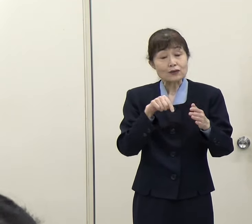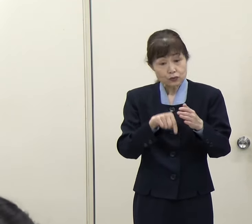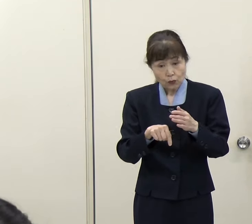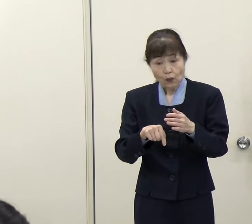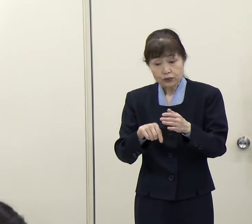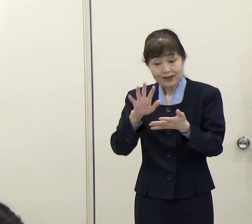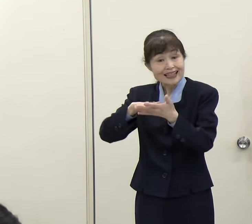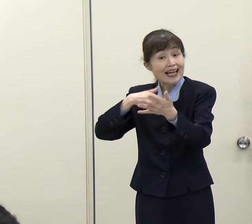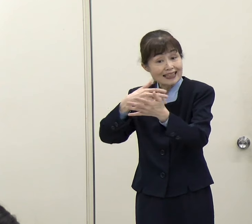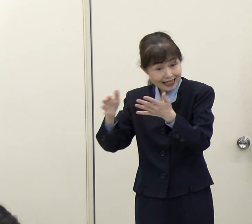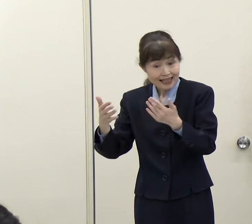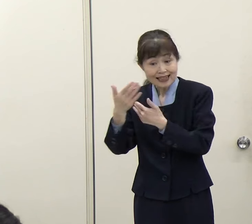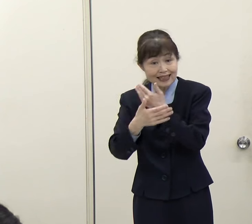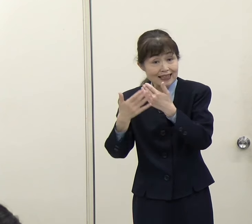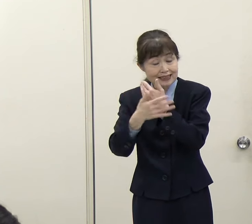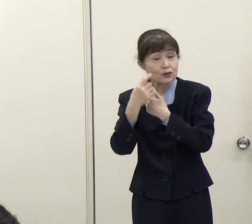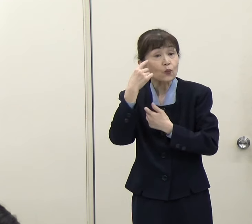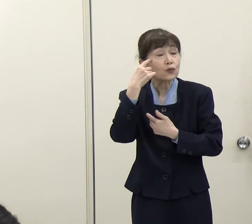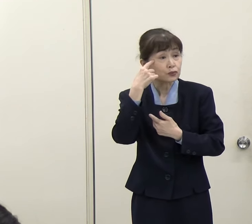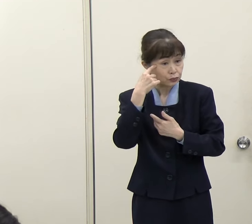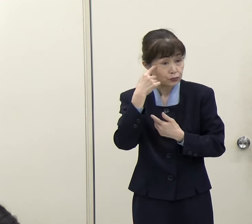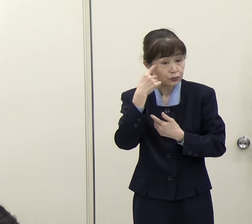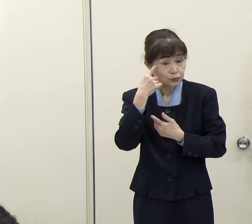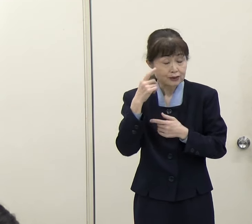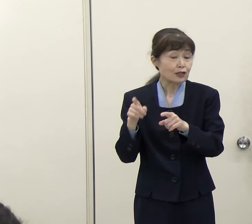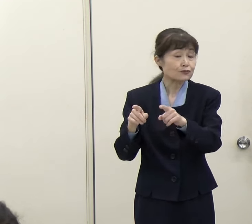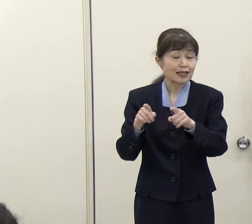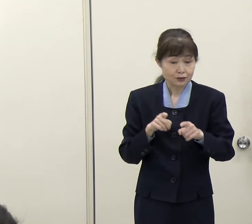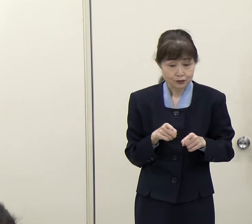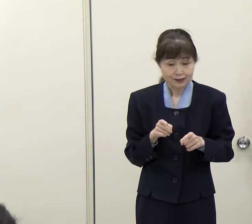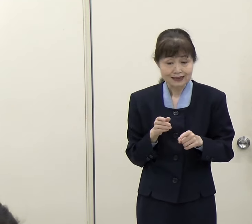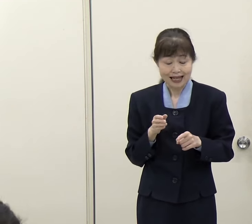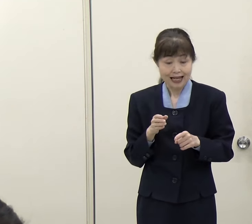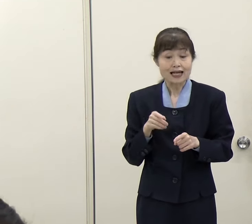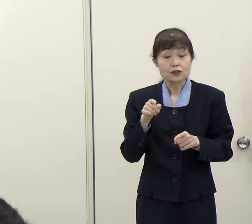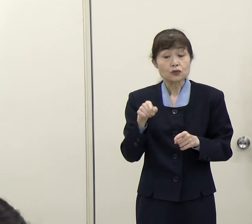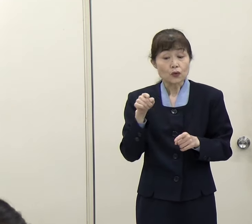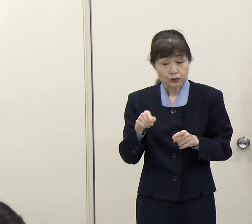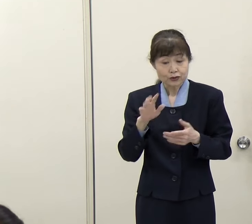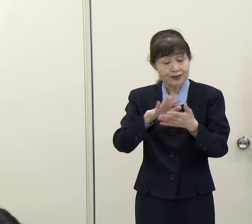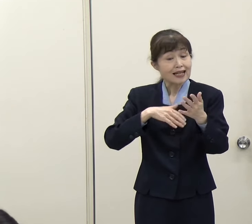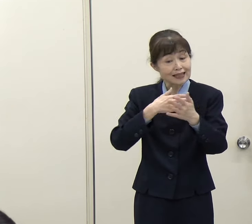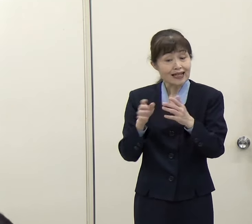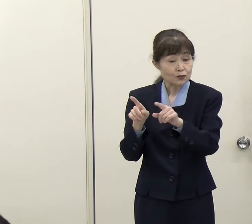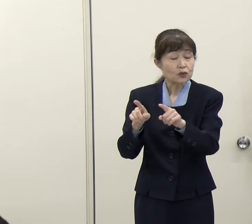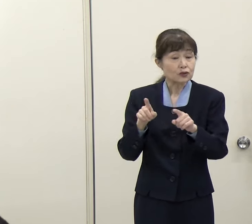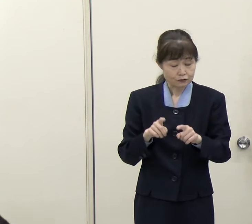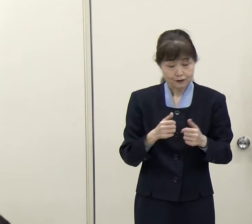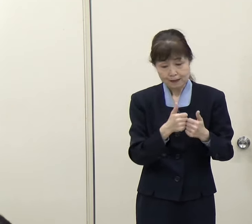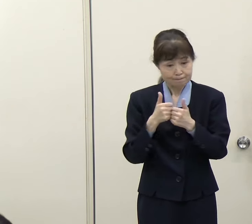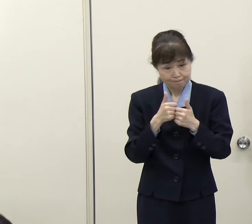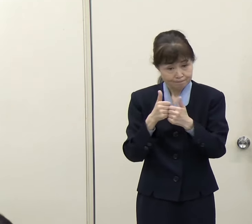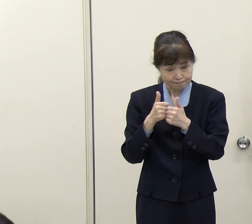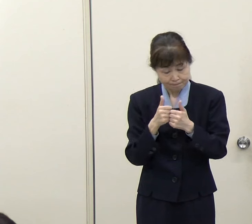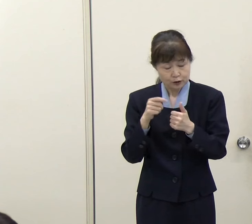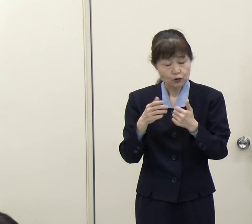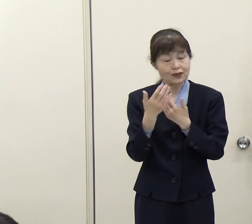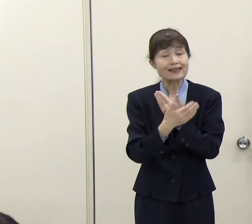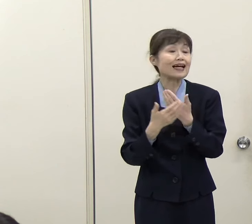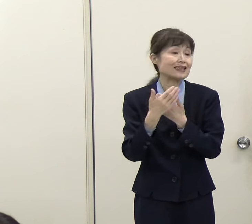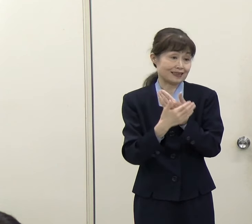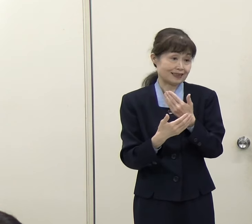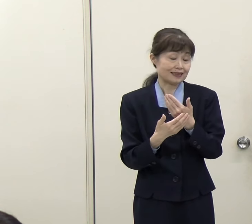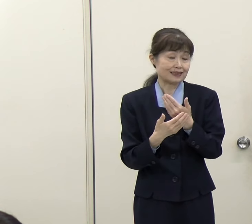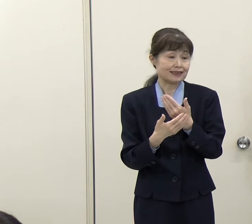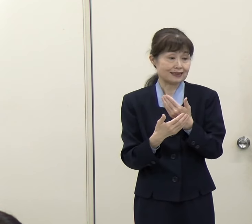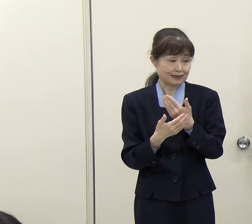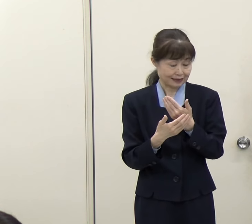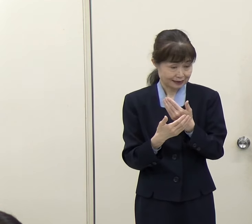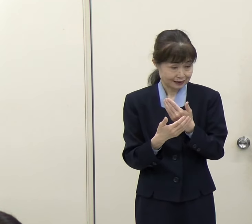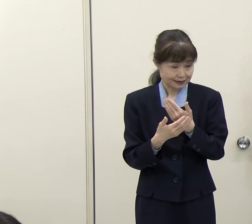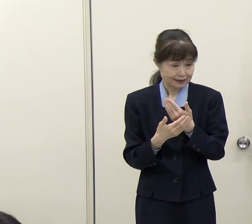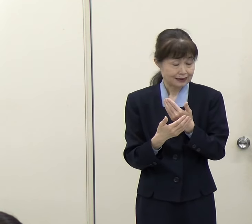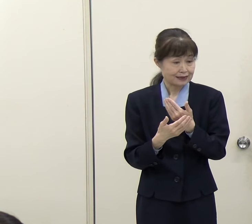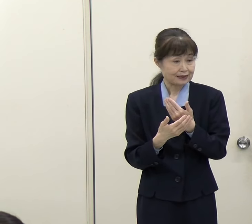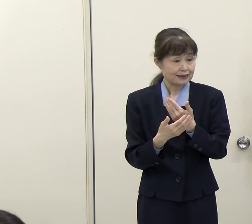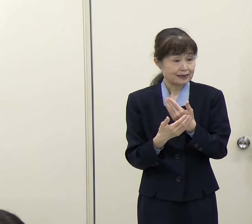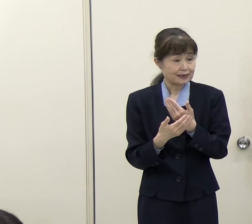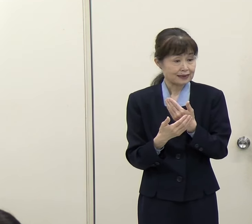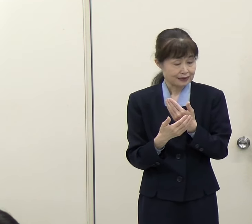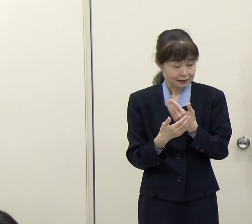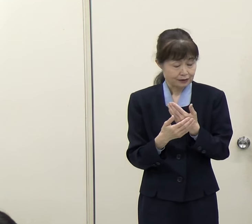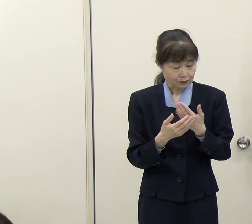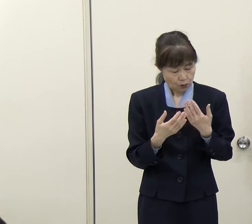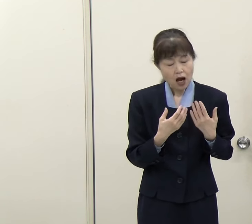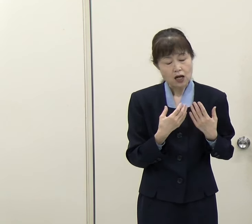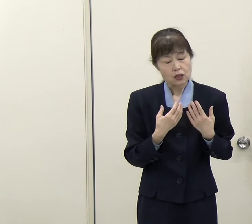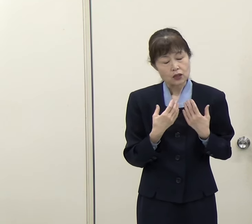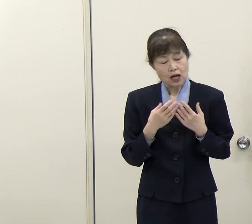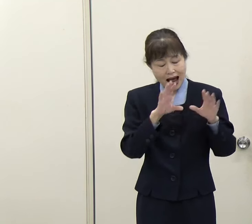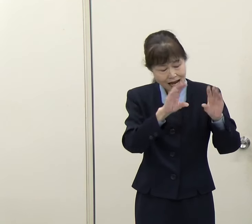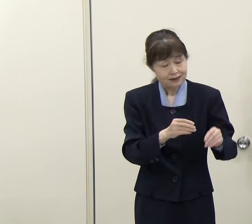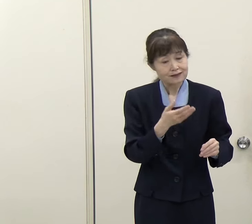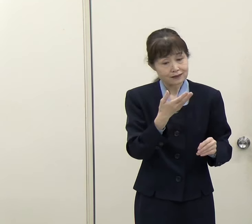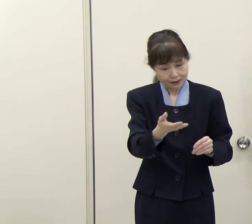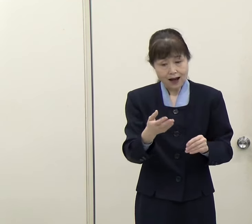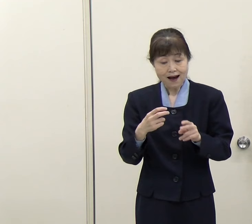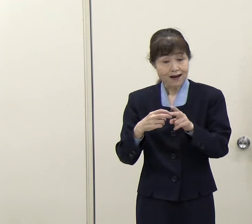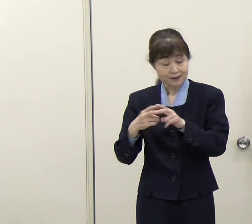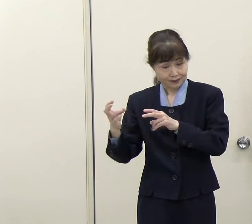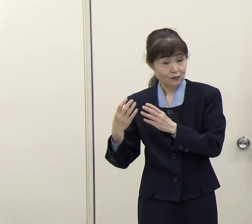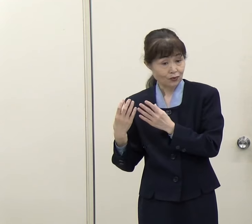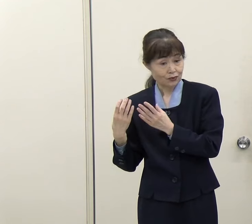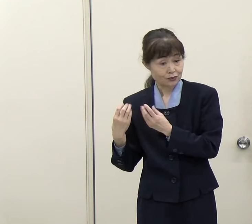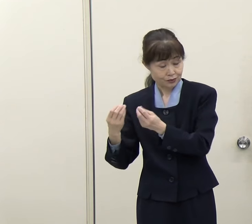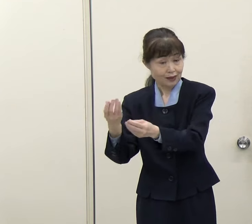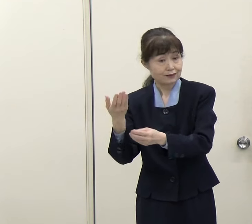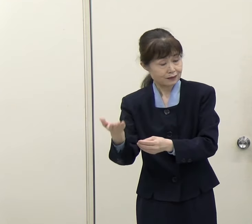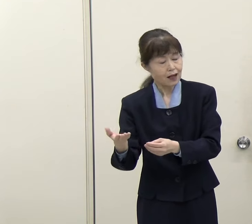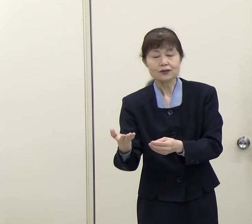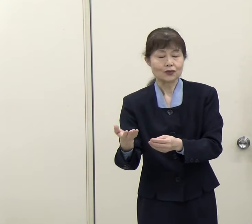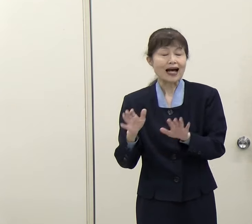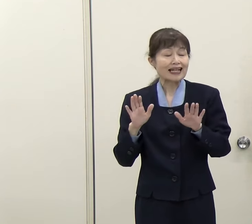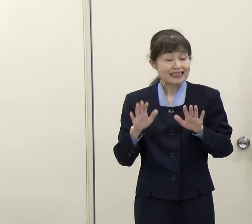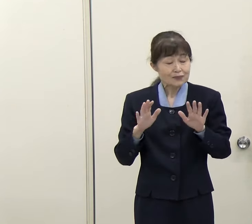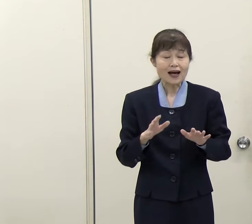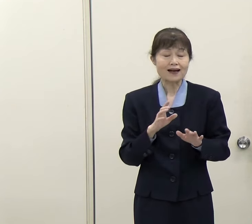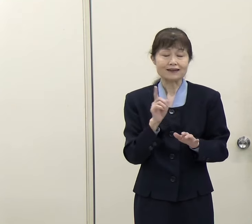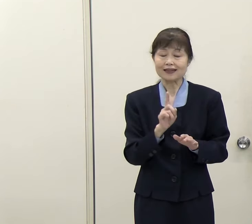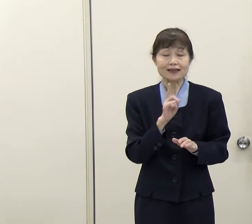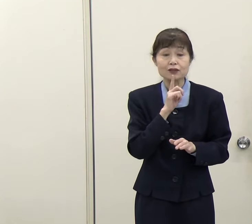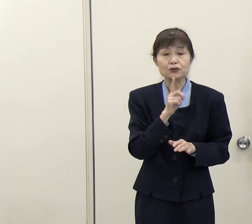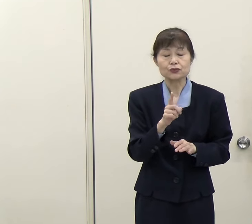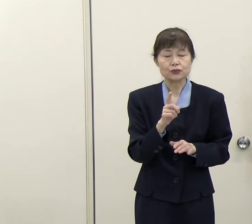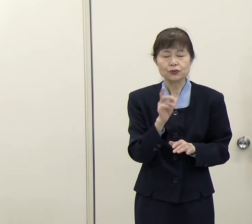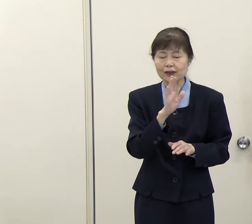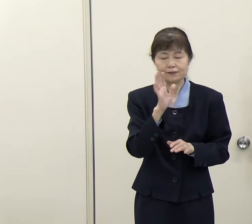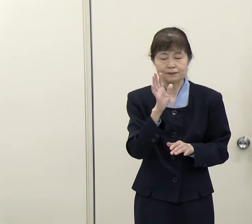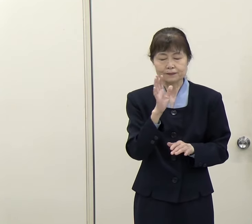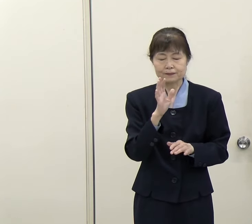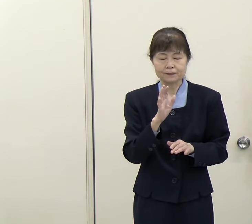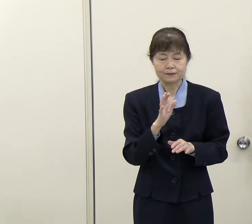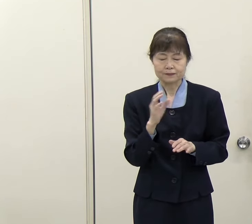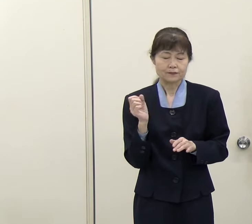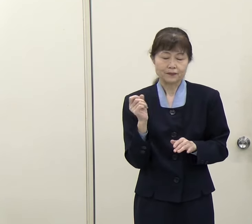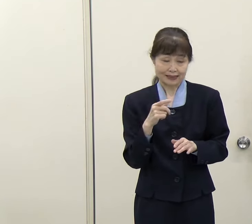客観的なそういうものに基づいて議論をしていくことが重要であると思いますので、まだ、存続なのか、廃止なのかというのは、今の段階で論じるというのは時期尚早であると思っています。